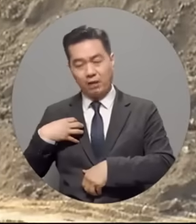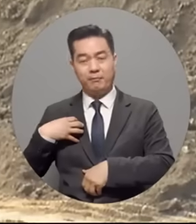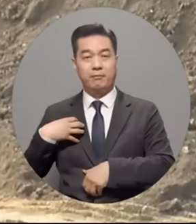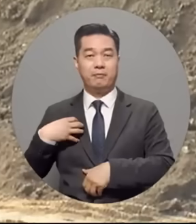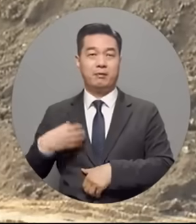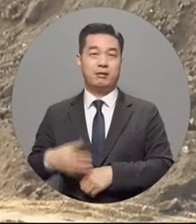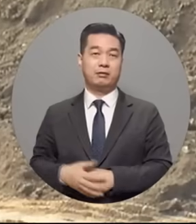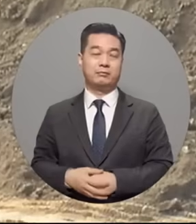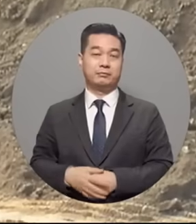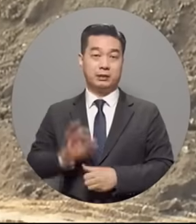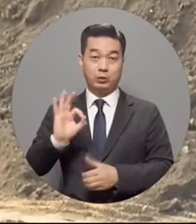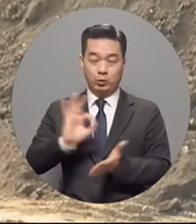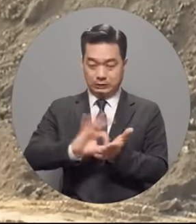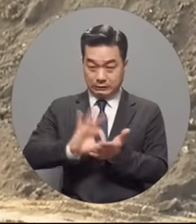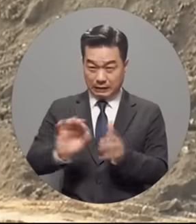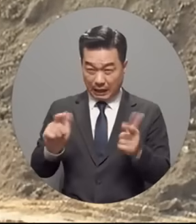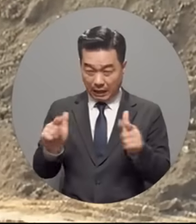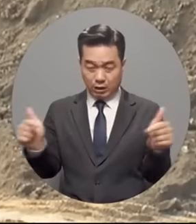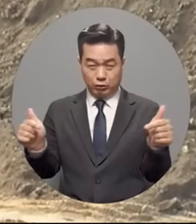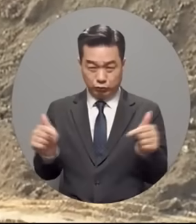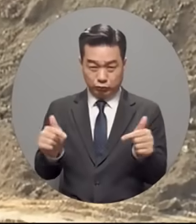그러니까 계속 부담은 저희한테만 오는 거죠.